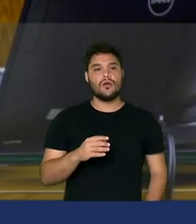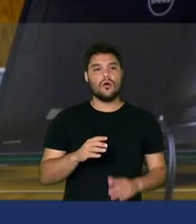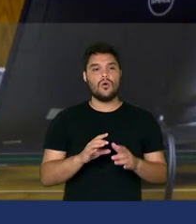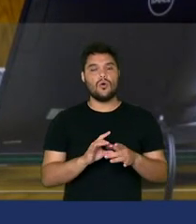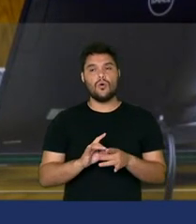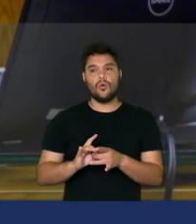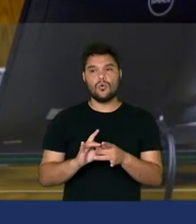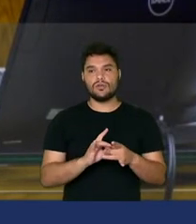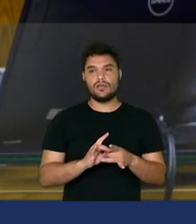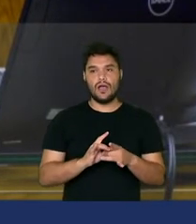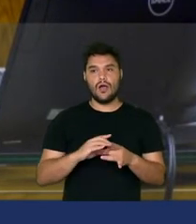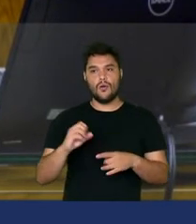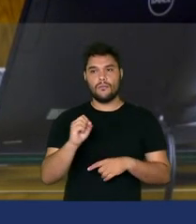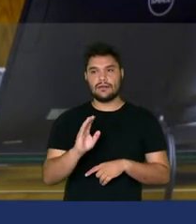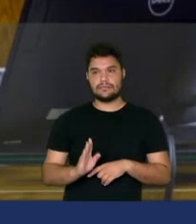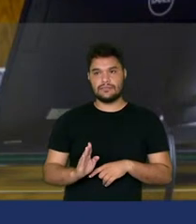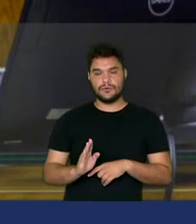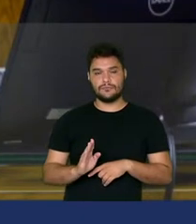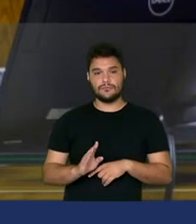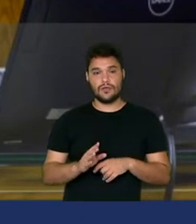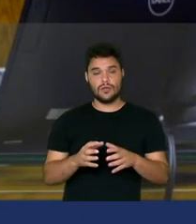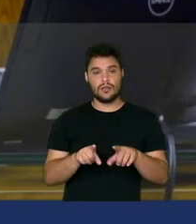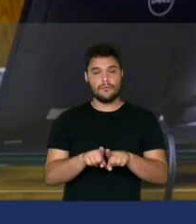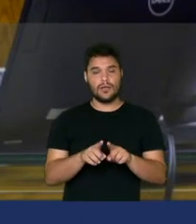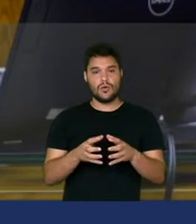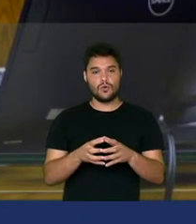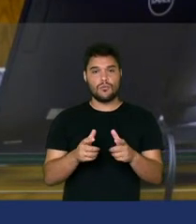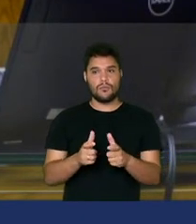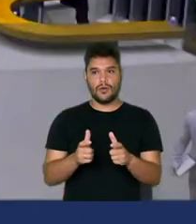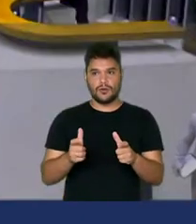ORIENTAÇÃO DE BANCADA. COMO ORIENTA O UNIÃO BRASIL E MAIORIA? -- [DEPUTADO]: SENHOR